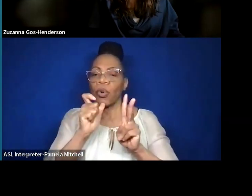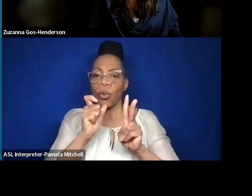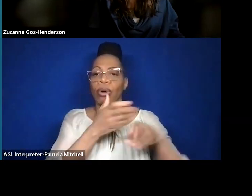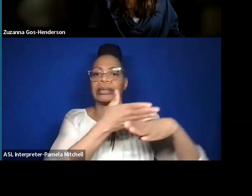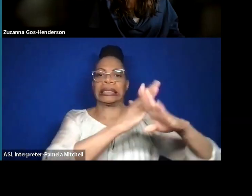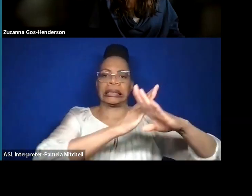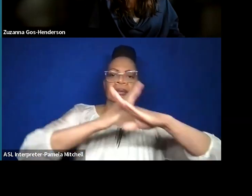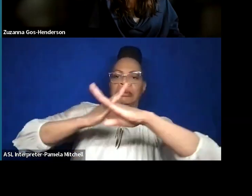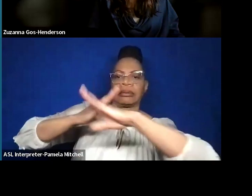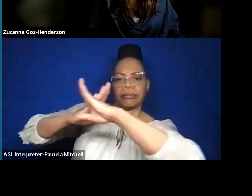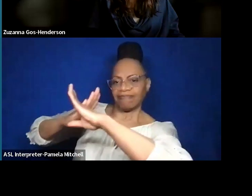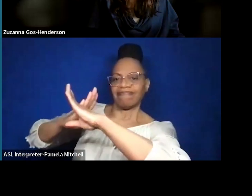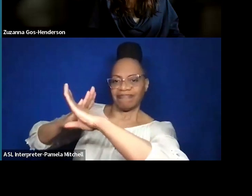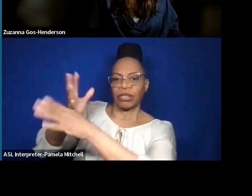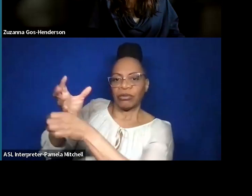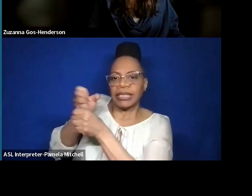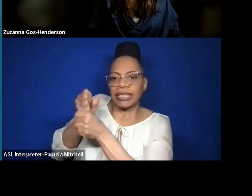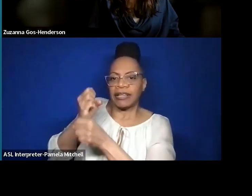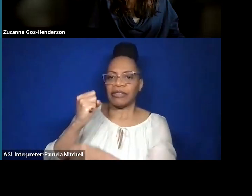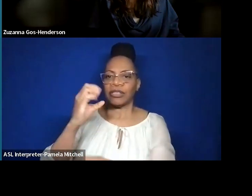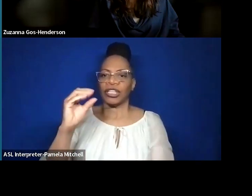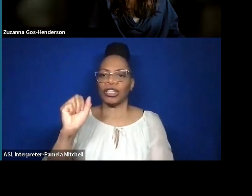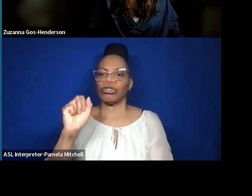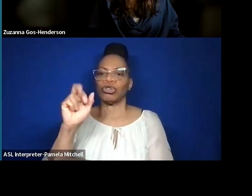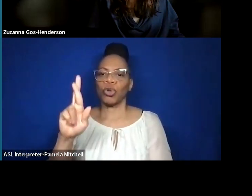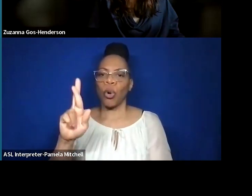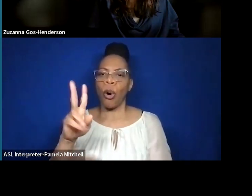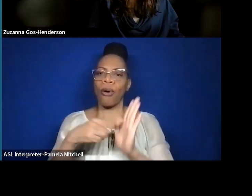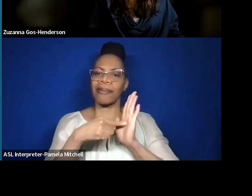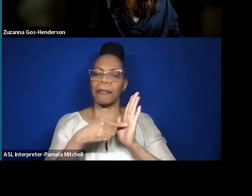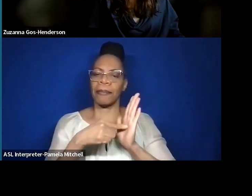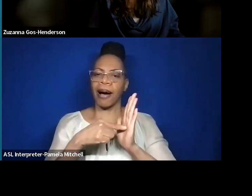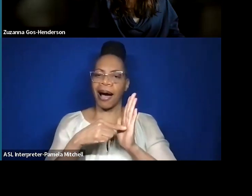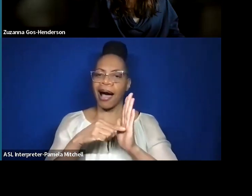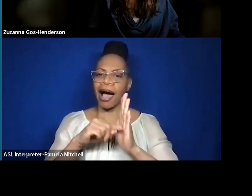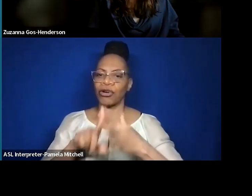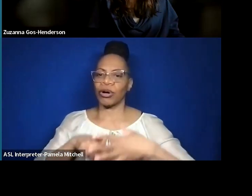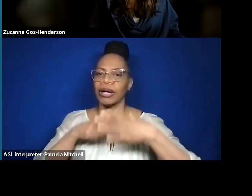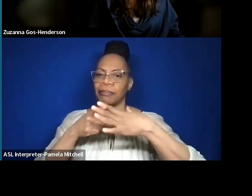para implementar este modelo SOAR desde el principio. Y como Zuzanna habló sobre ello también,